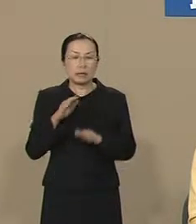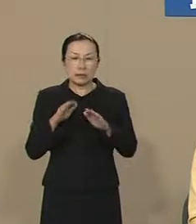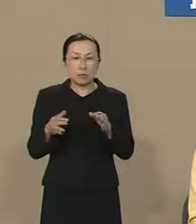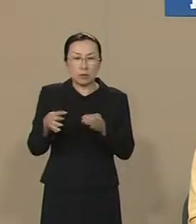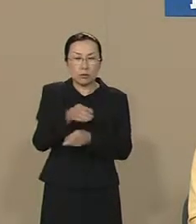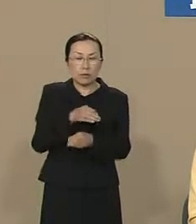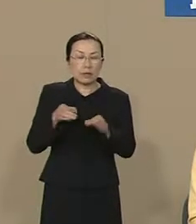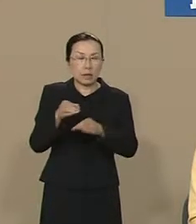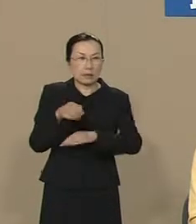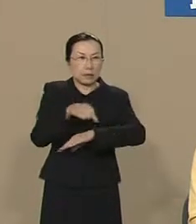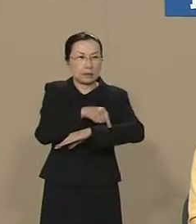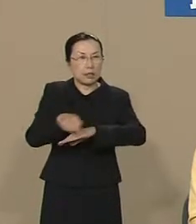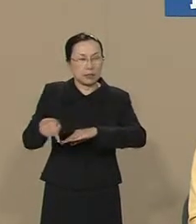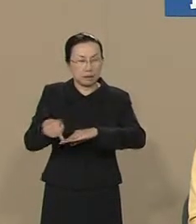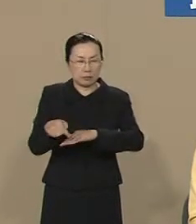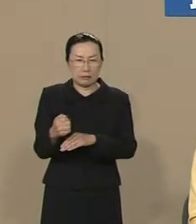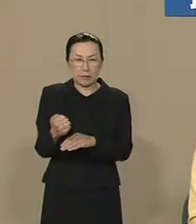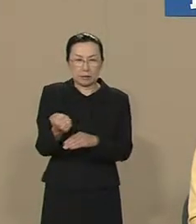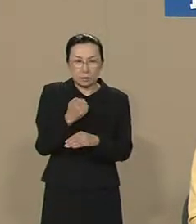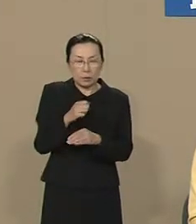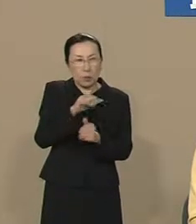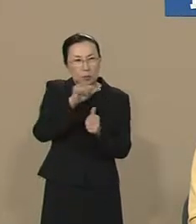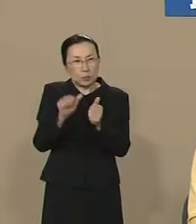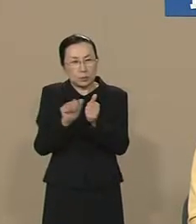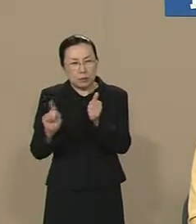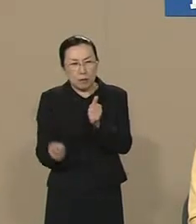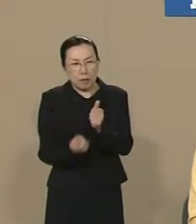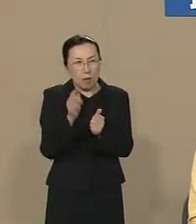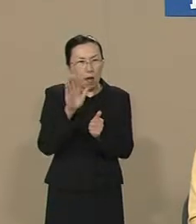強い副作用があると 心配しています｡